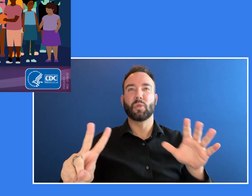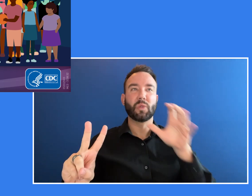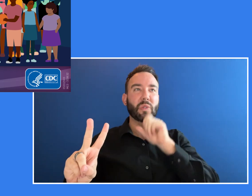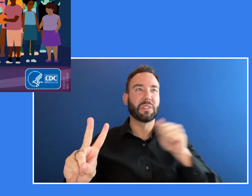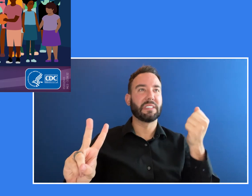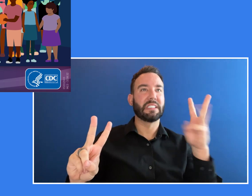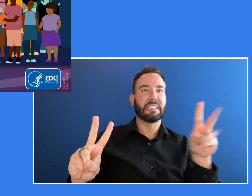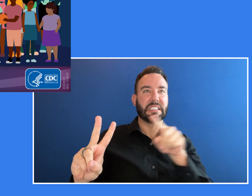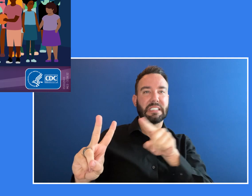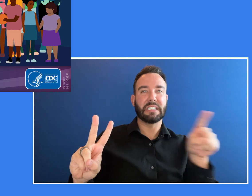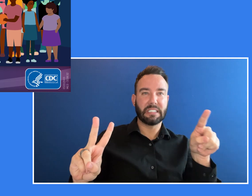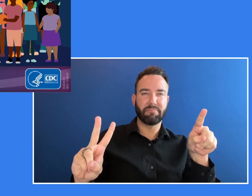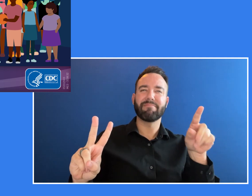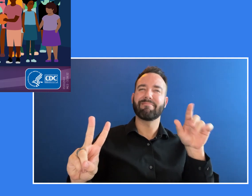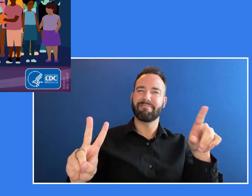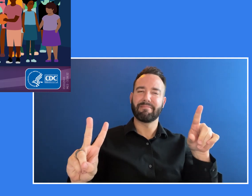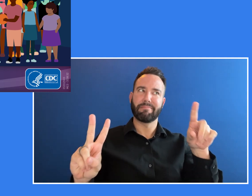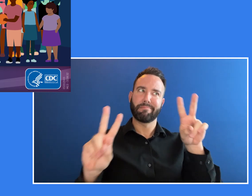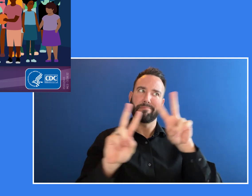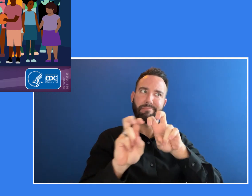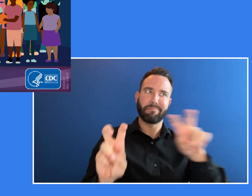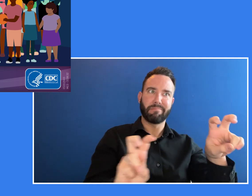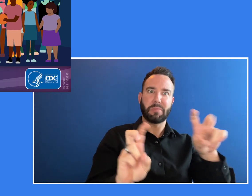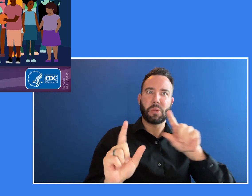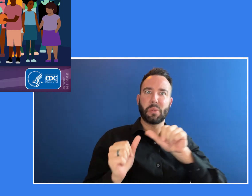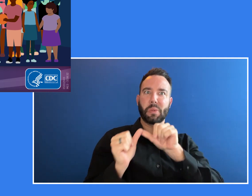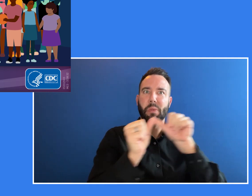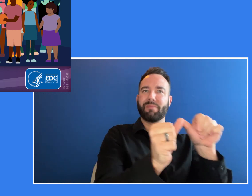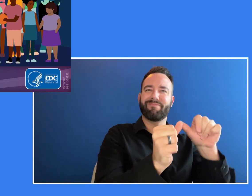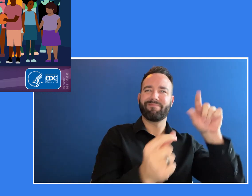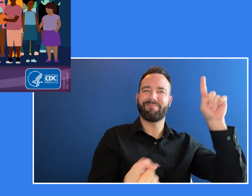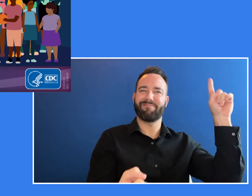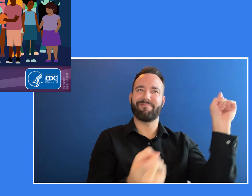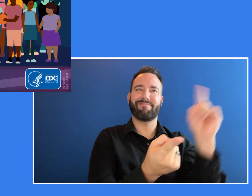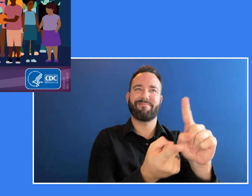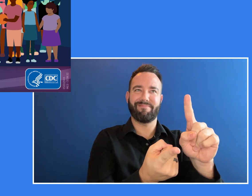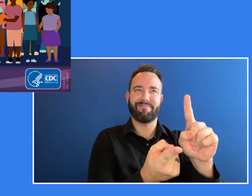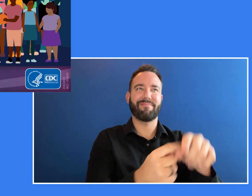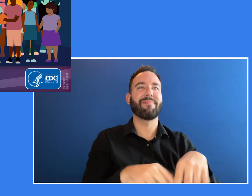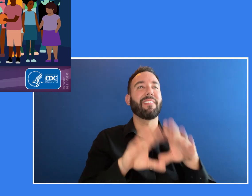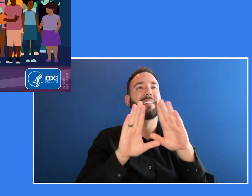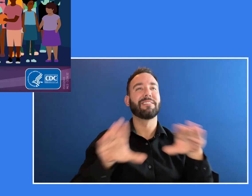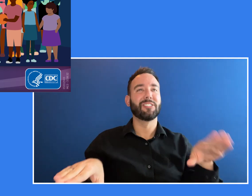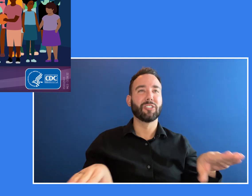en el uso de ambas intervenciones entre el 2014 y el 2019.